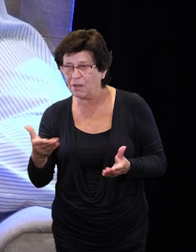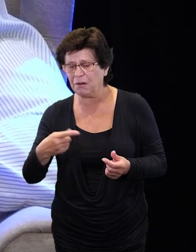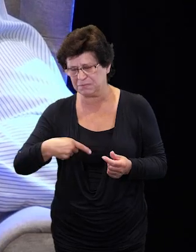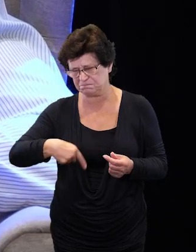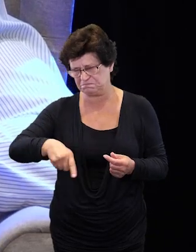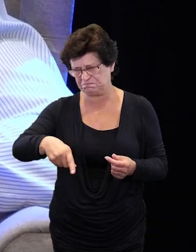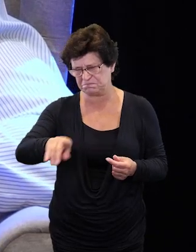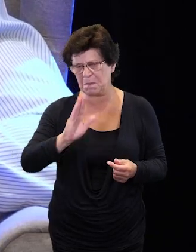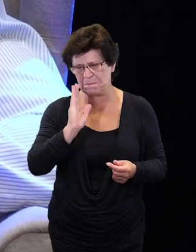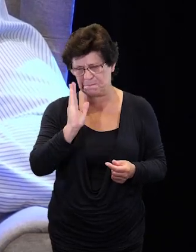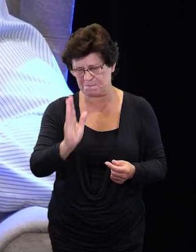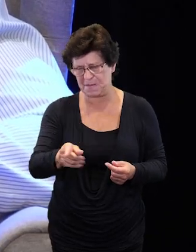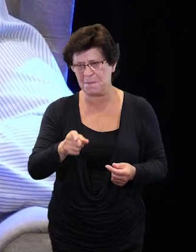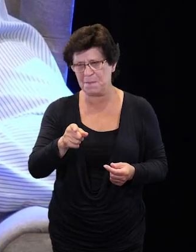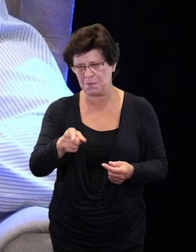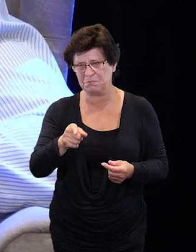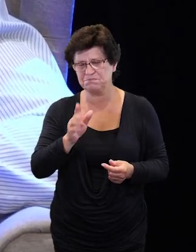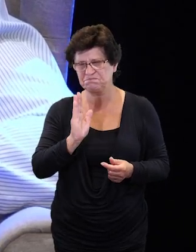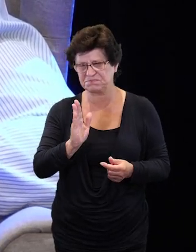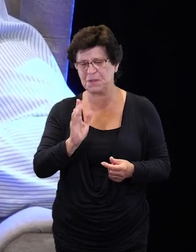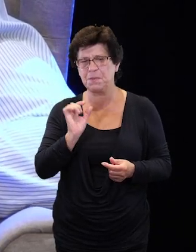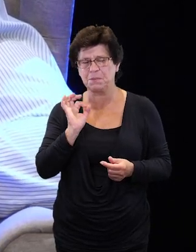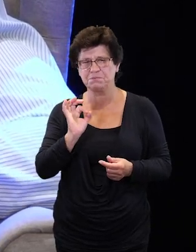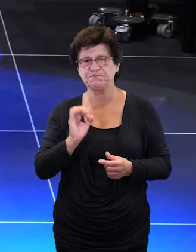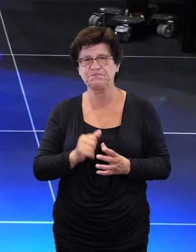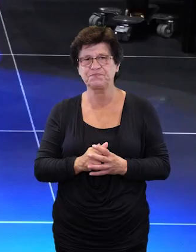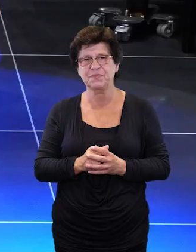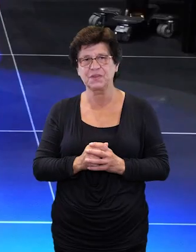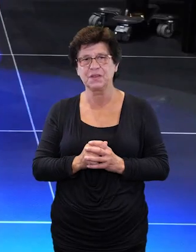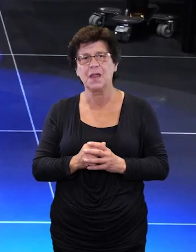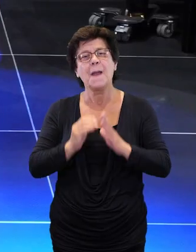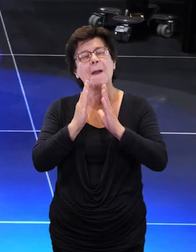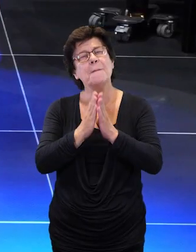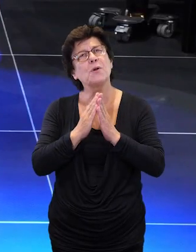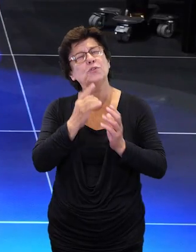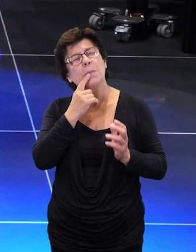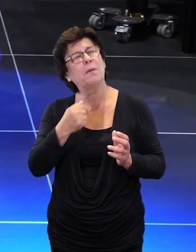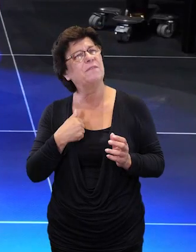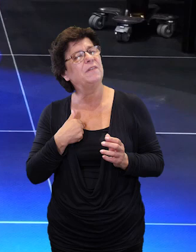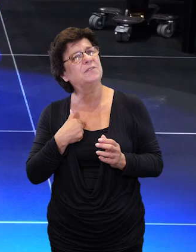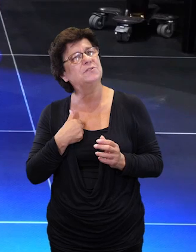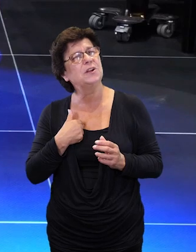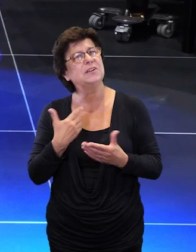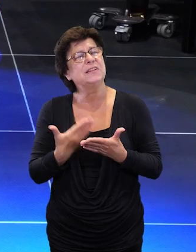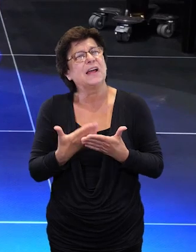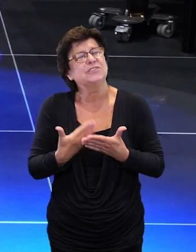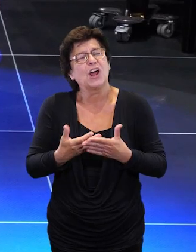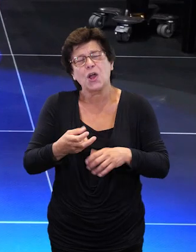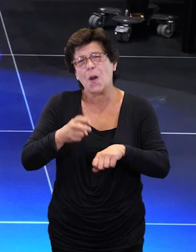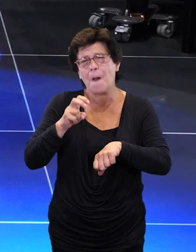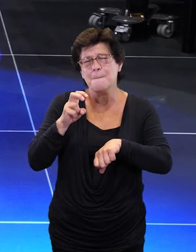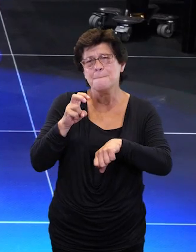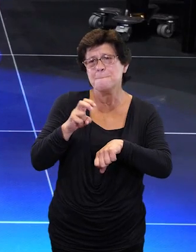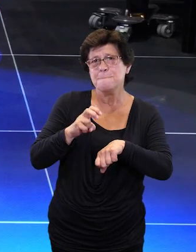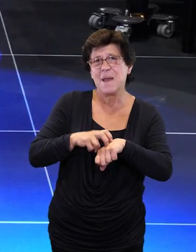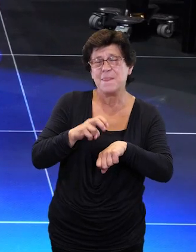i myślę, że idziemy ku temu i będzie coraz lepiej. A proszę mi powiedzieć, dlaczego medycyna ta niekonwencjonalna